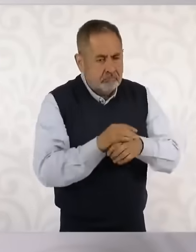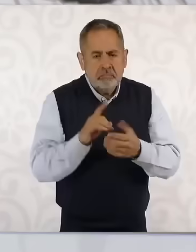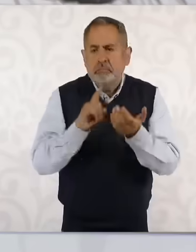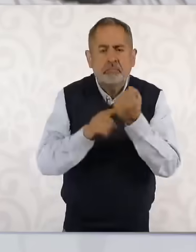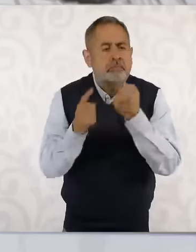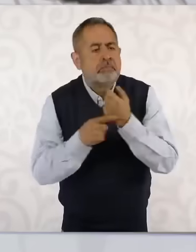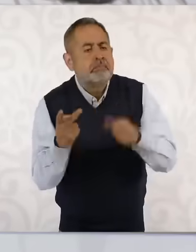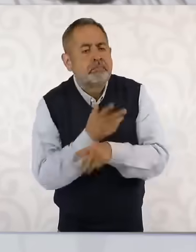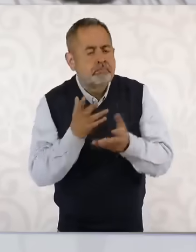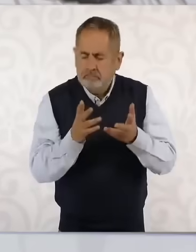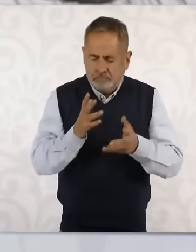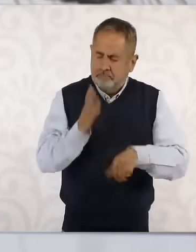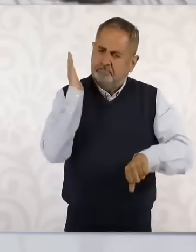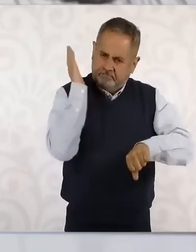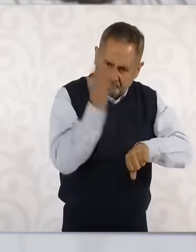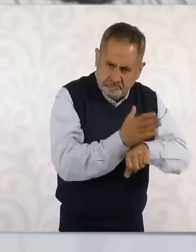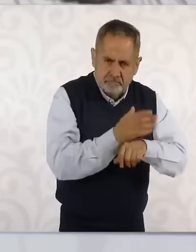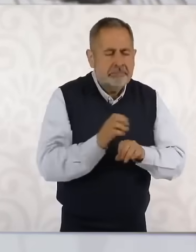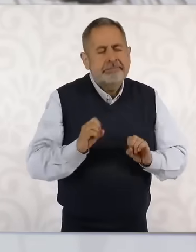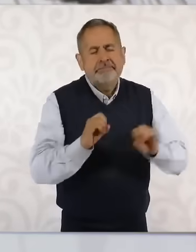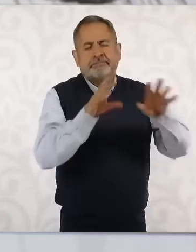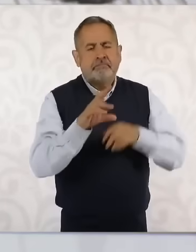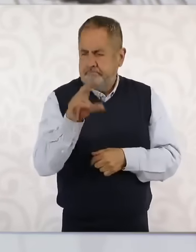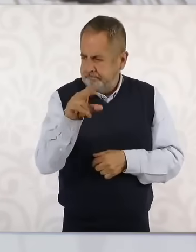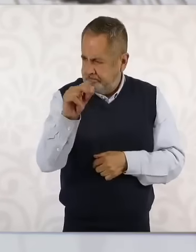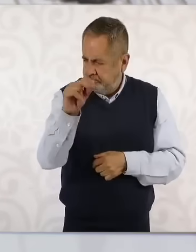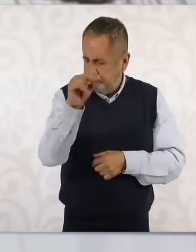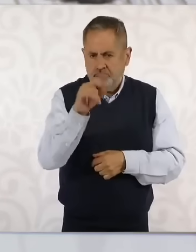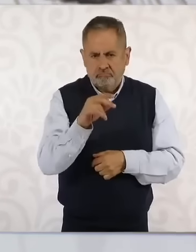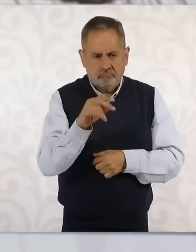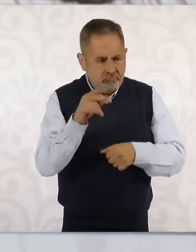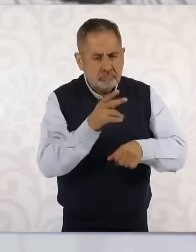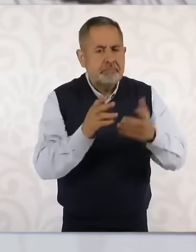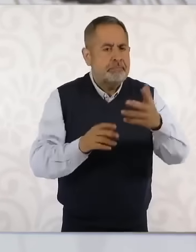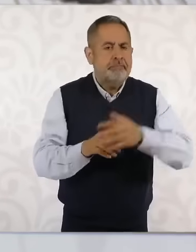pero también cero impunidad en el caso del delito. Entonces, no se trata de que ahora pues